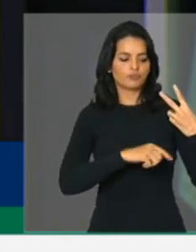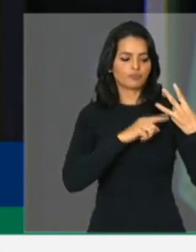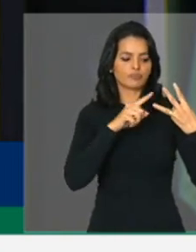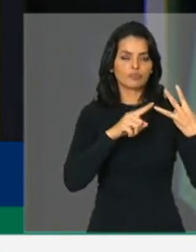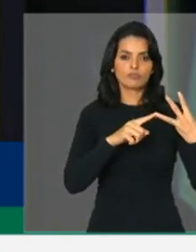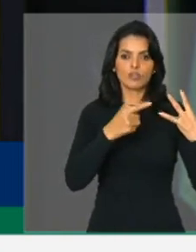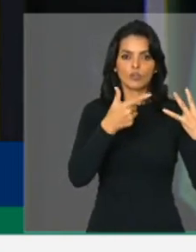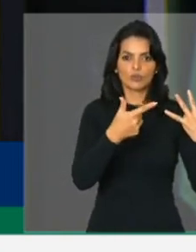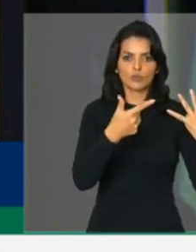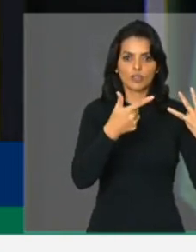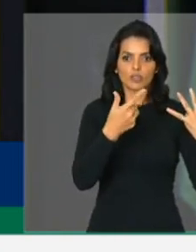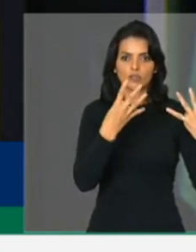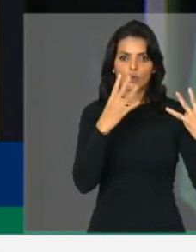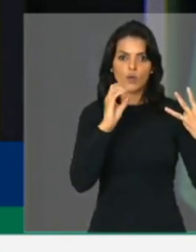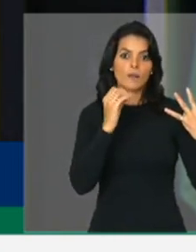NÚMERO, 184 MILHÕES, 184 É A POSIÇÃO DO BRASIL NO